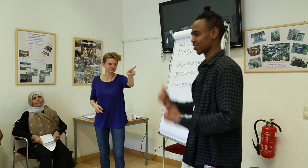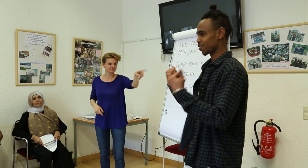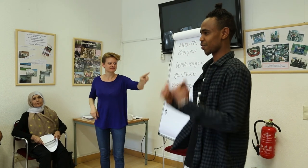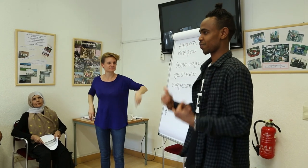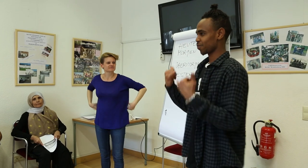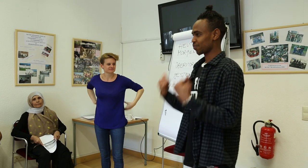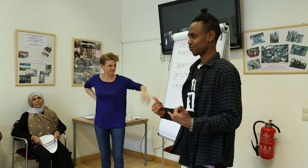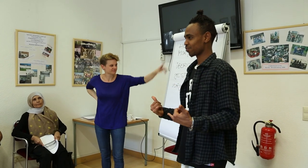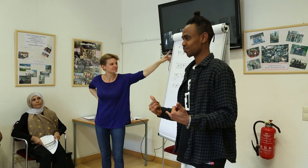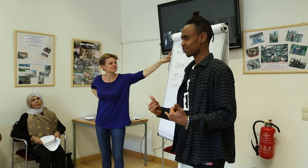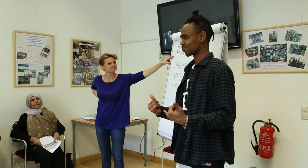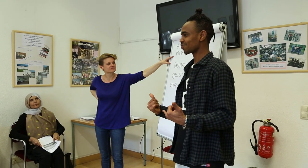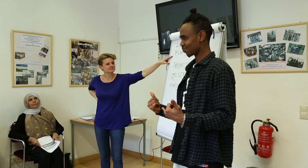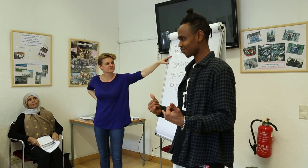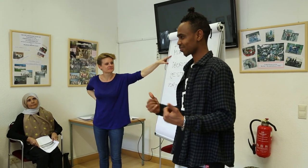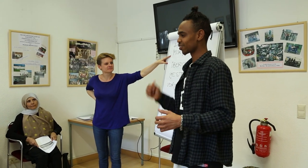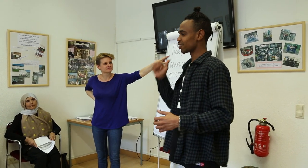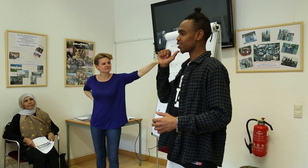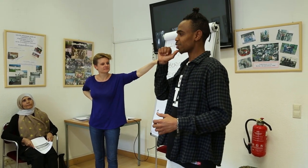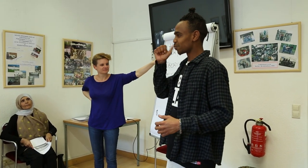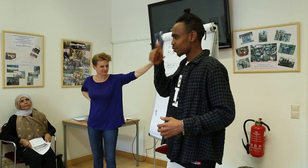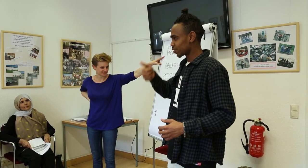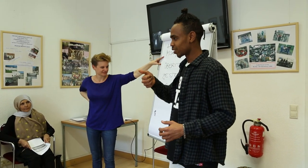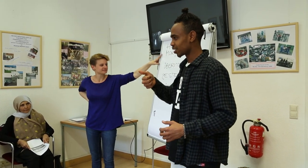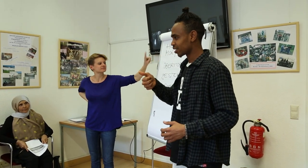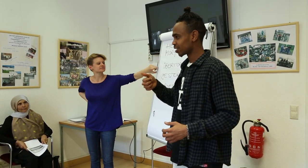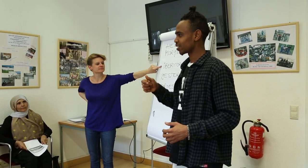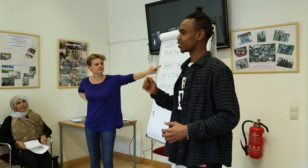Heute, morgen